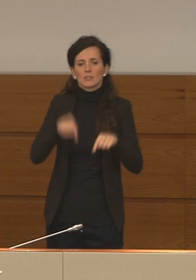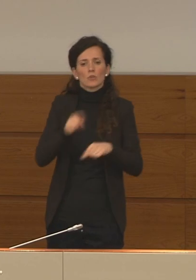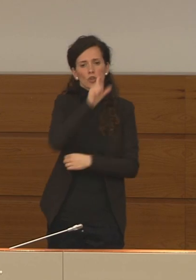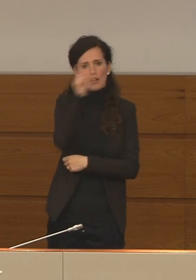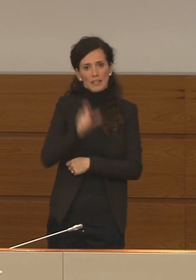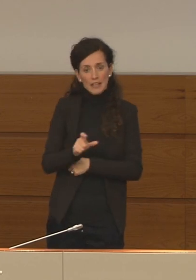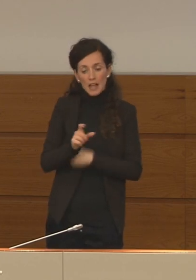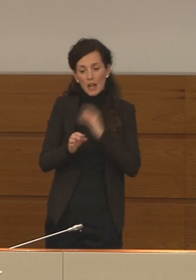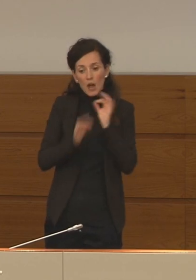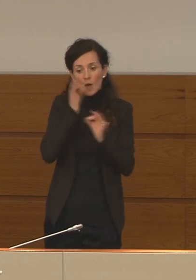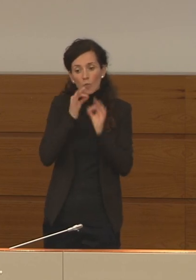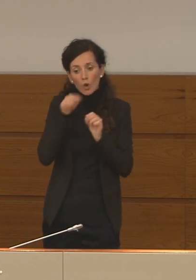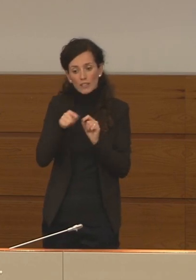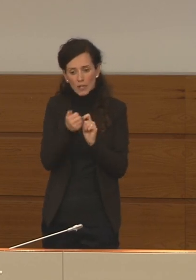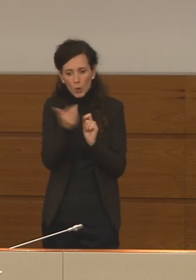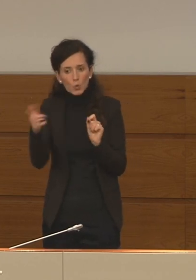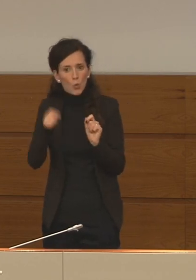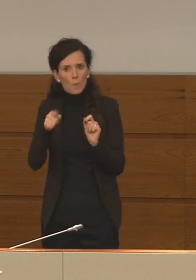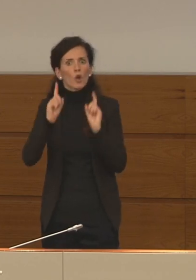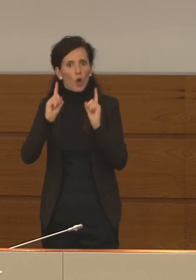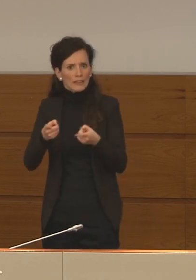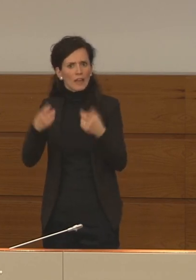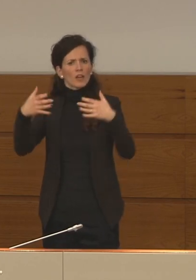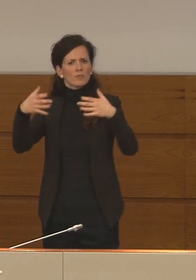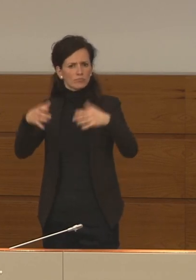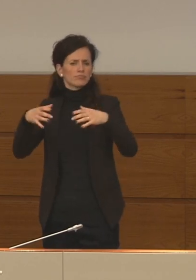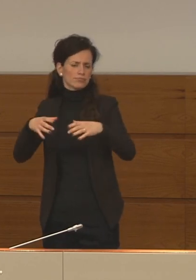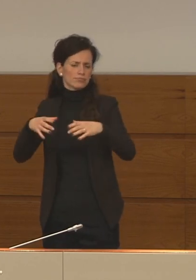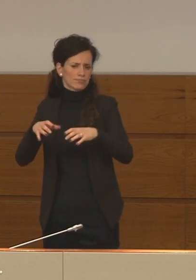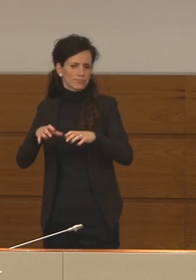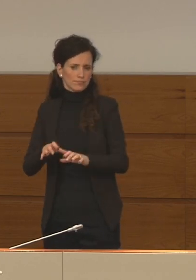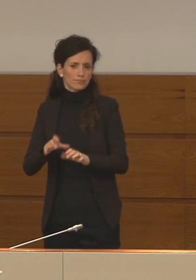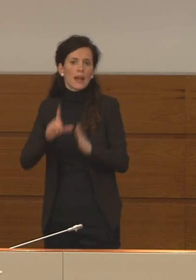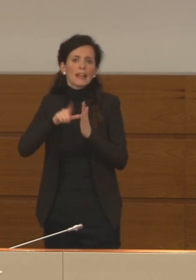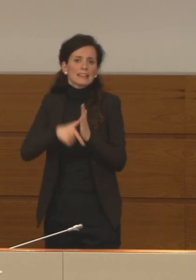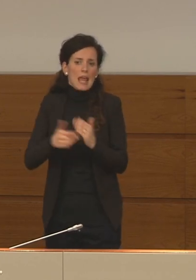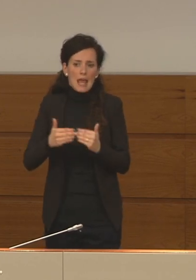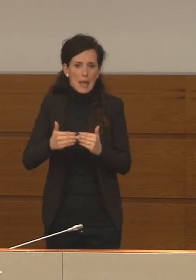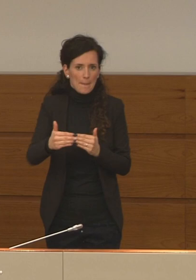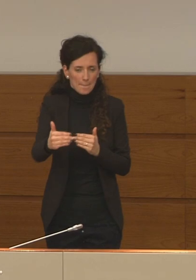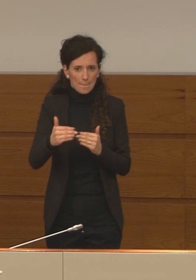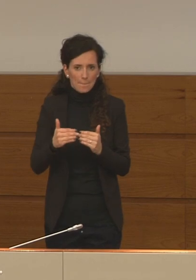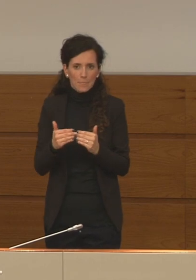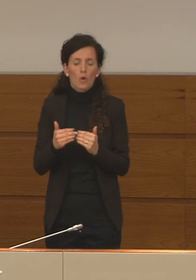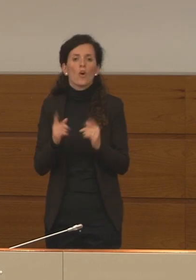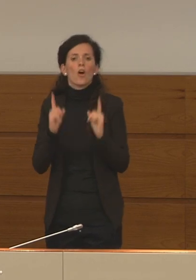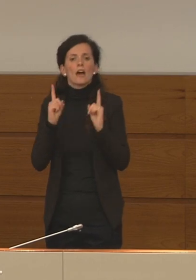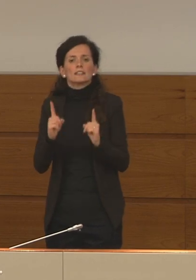questo numero calerà ulteriormente a tutto favore ovviamente dei ricoveri e